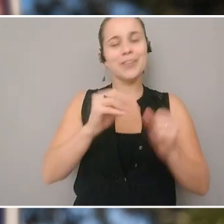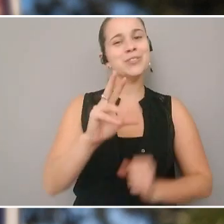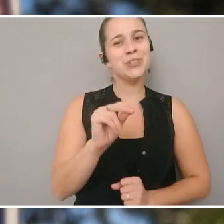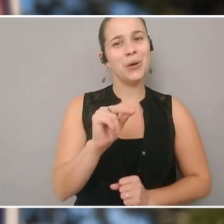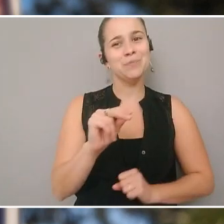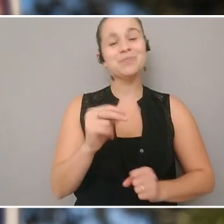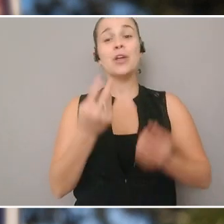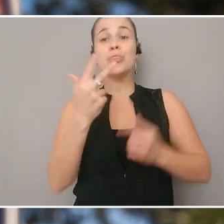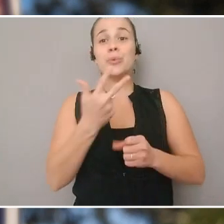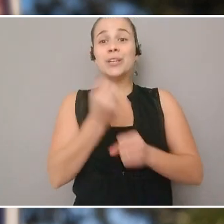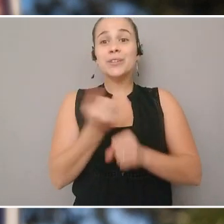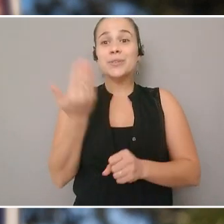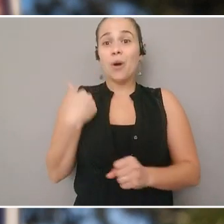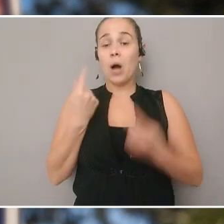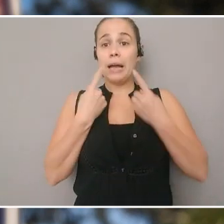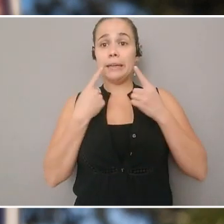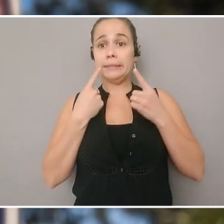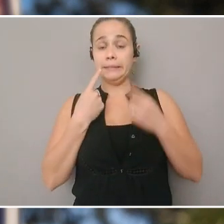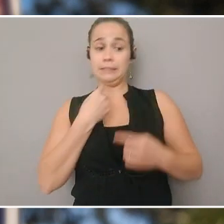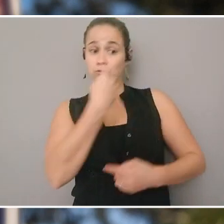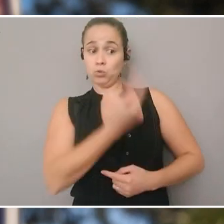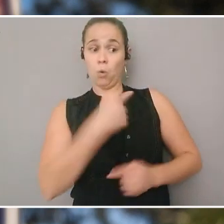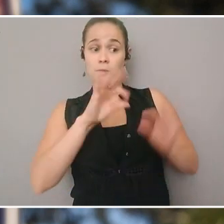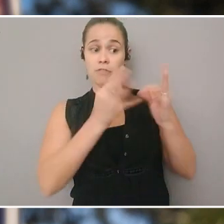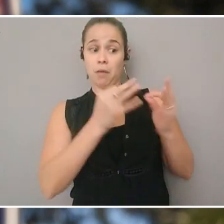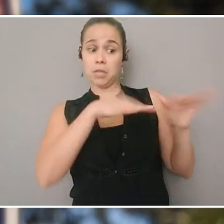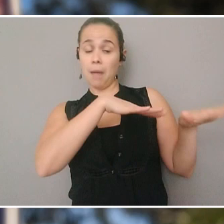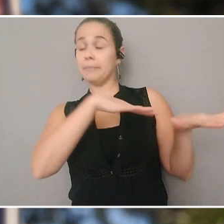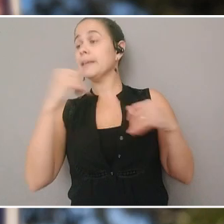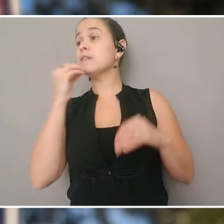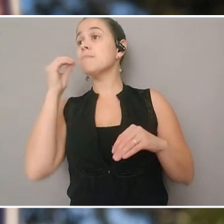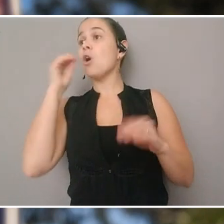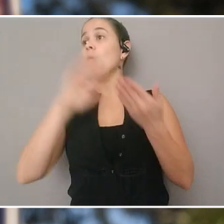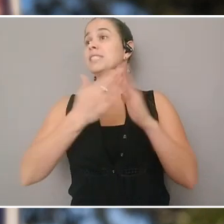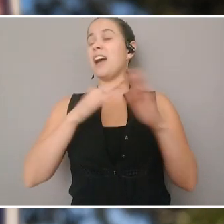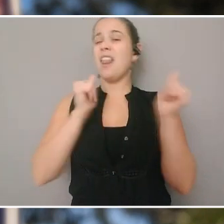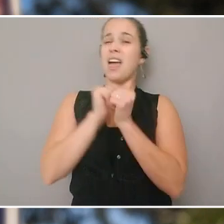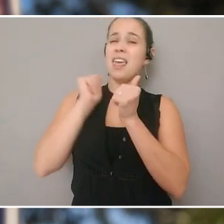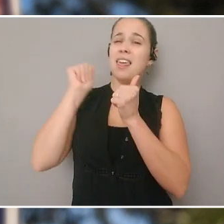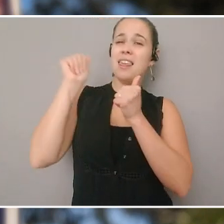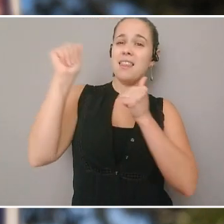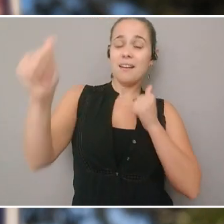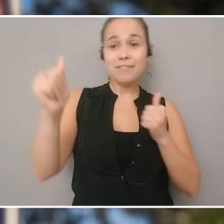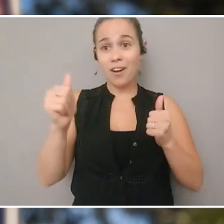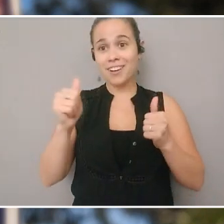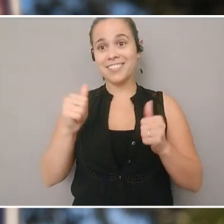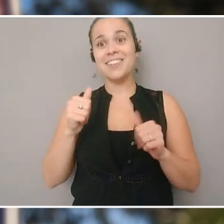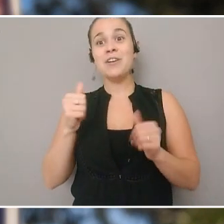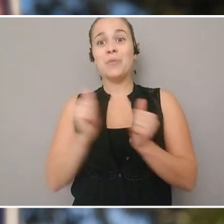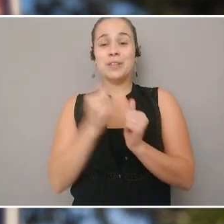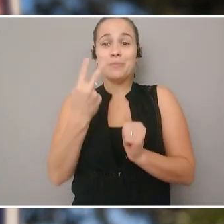dejar mi ciudad natal y mudarme a la parte más alejada de los Estados Unidos con